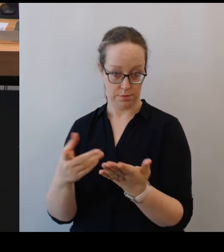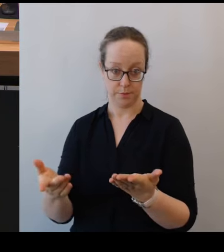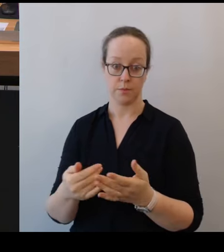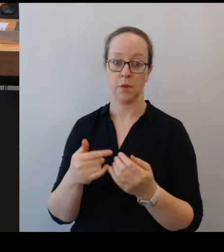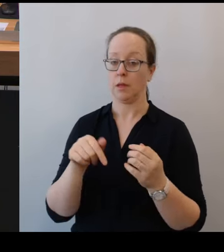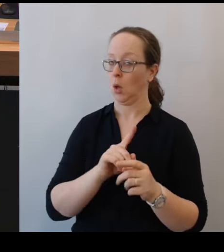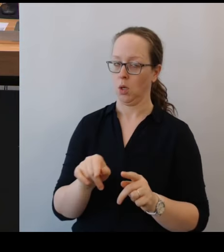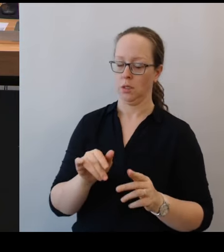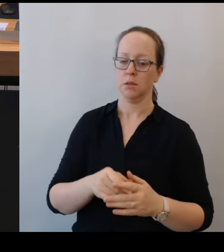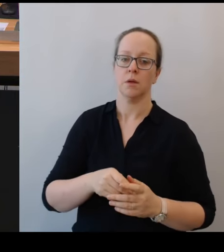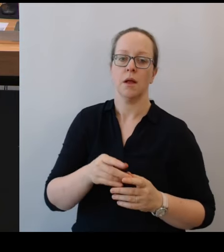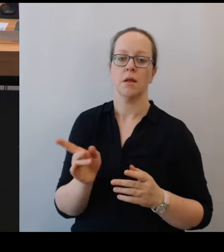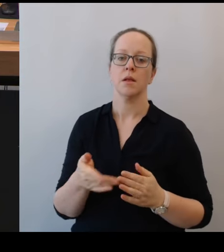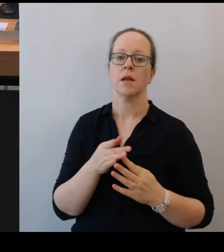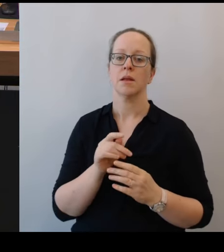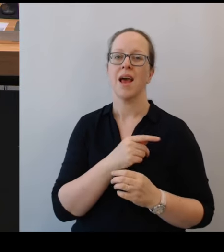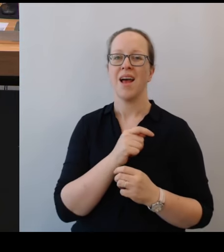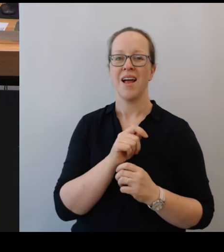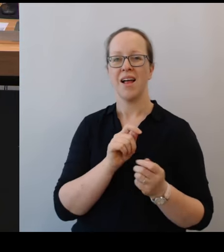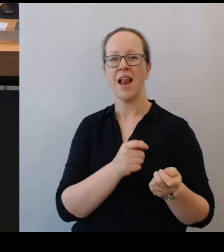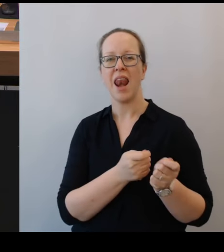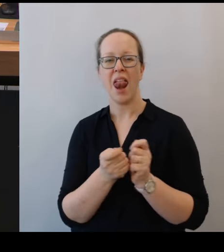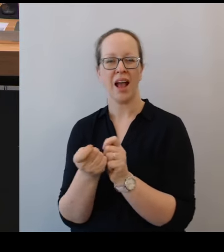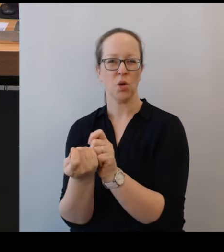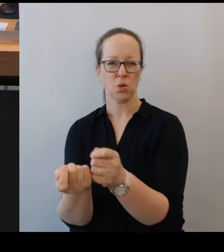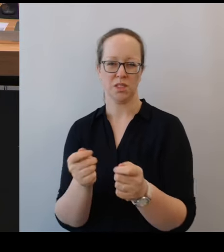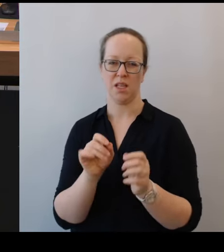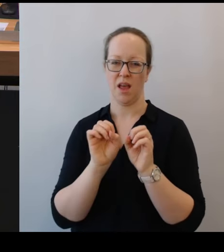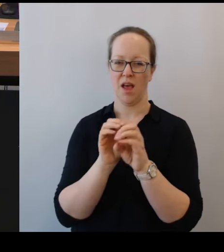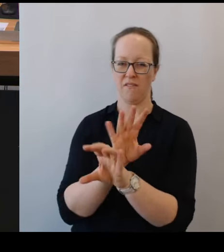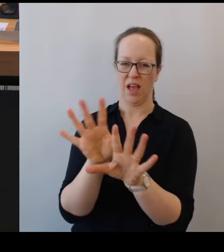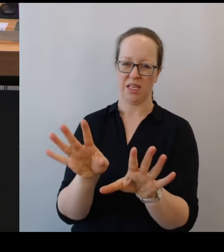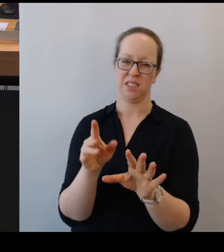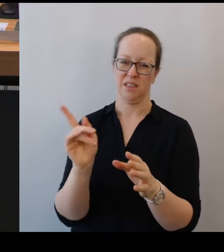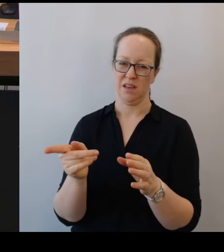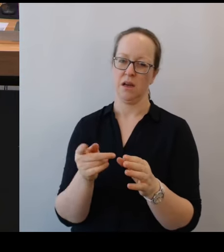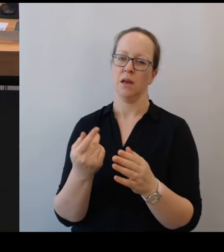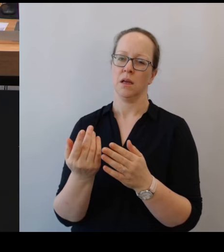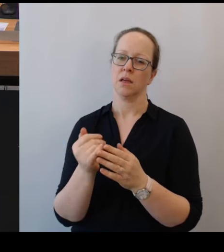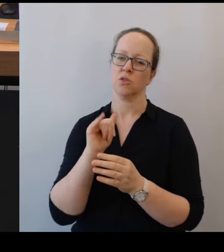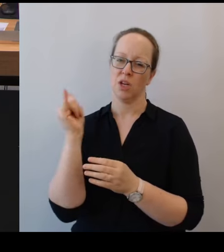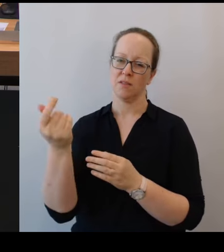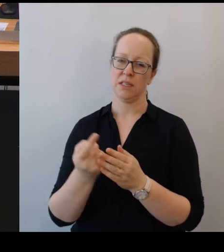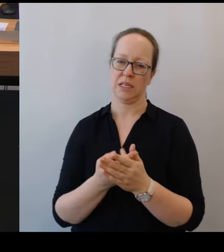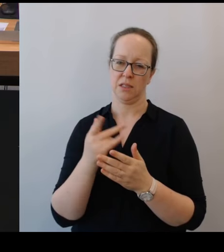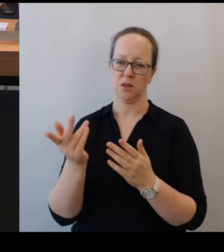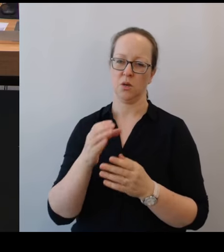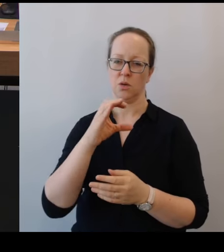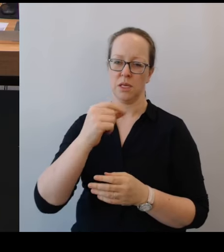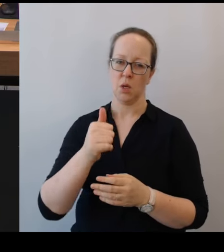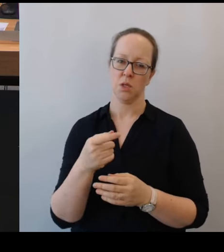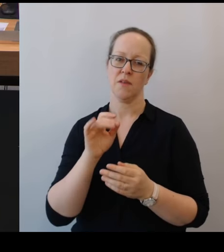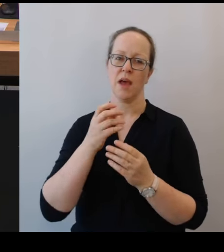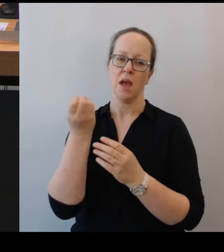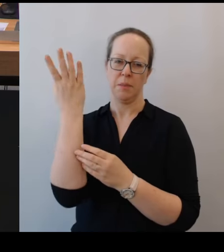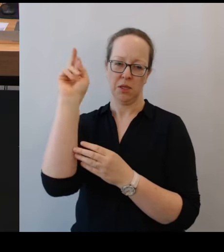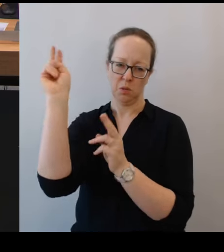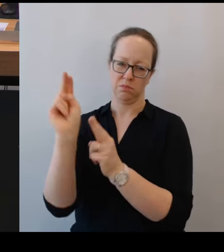Emissionen zu reduzieren, lasse ich mal kurz stehen Nein, Wir als wirtschaftsfreundliche alternative Hauptstadtfraktion wollen den